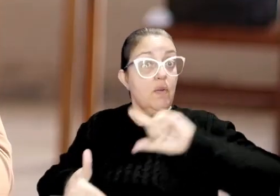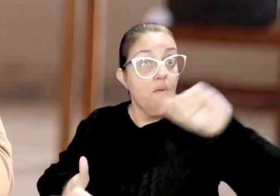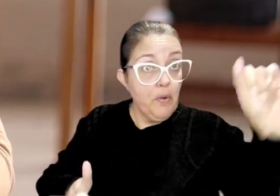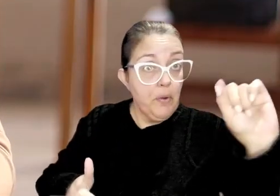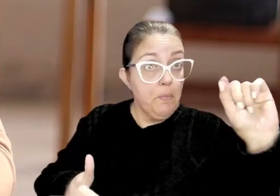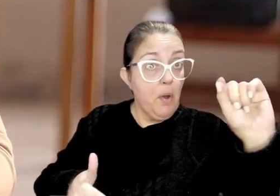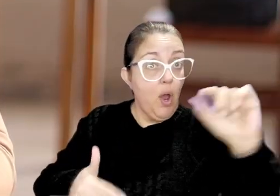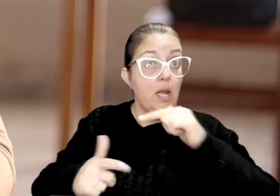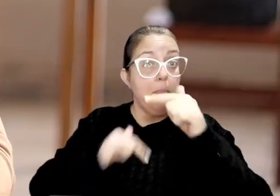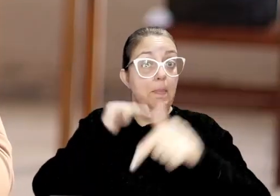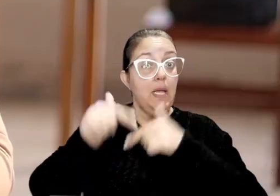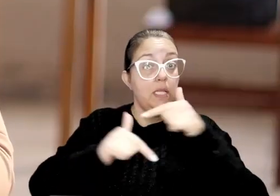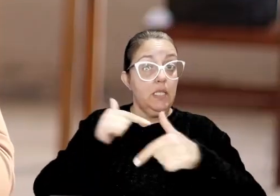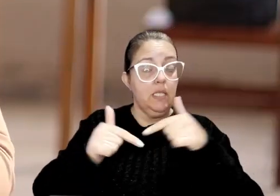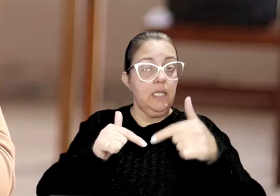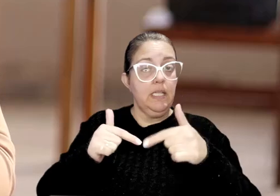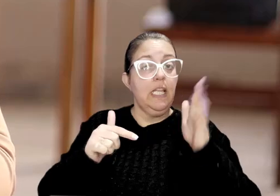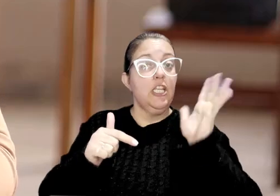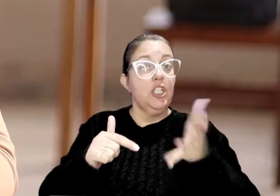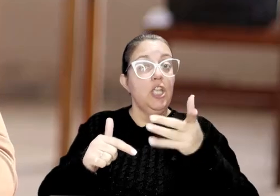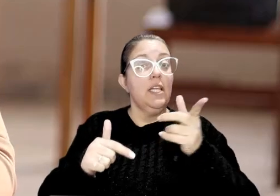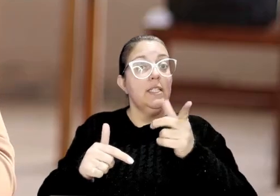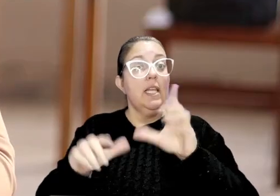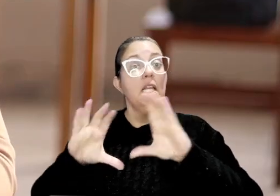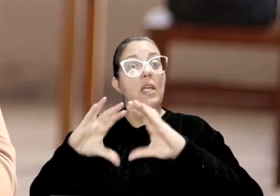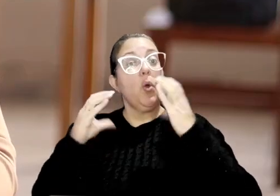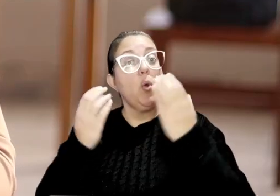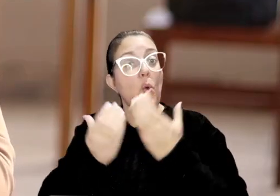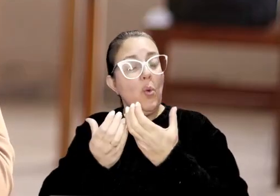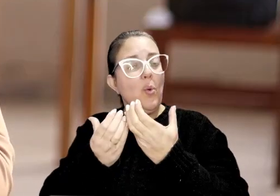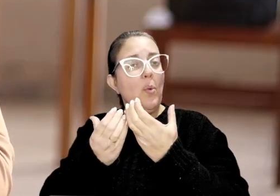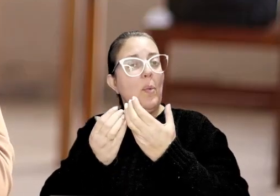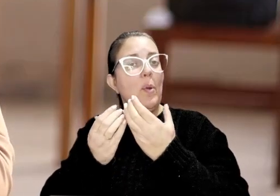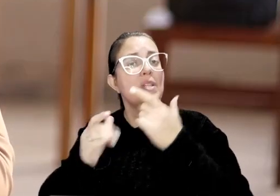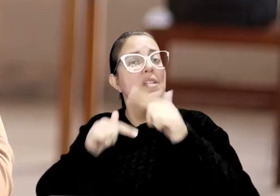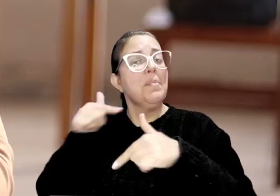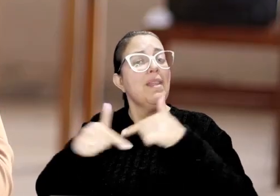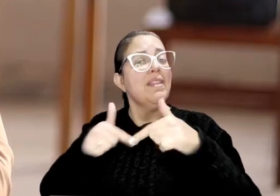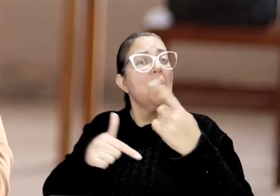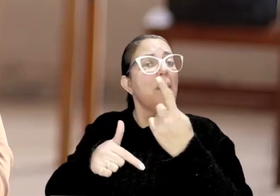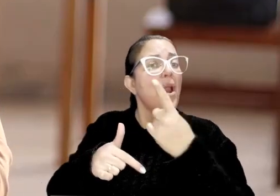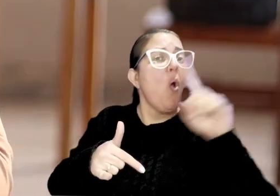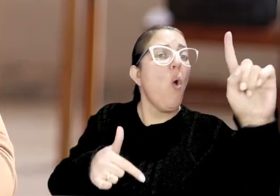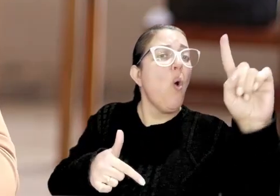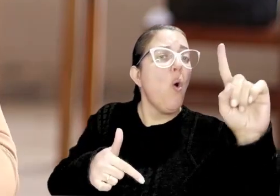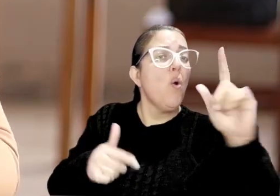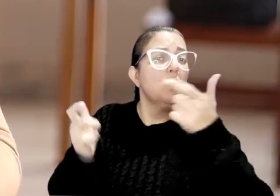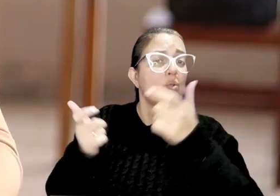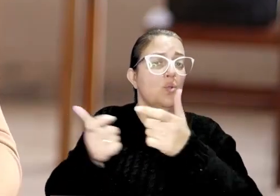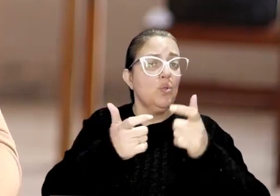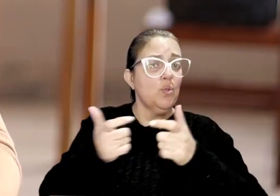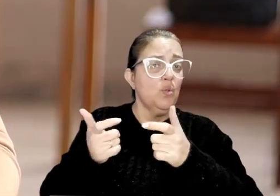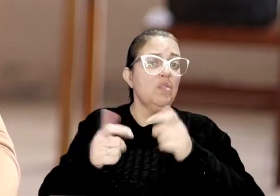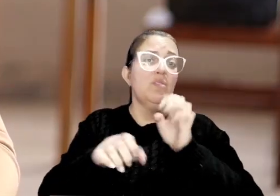outros né outros lugares até estado né Coisa que não acontecia Talvez isso também venha